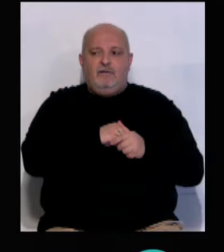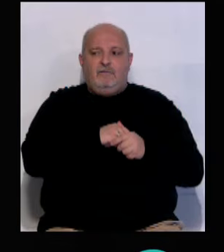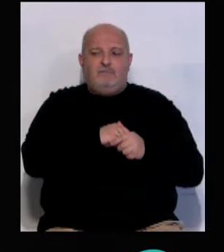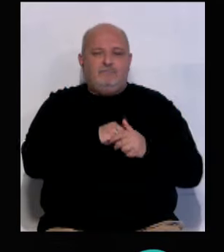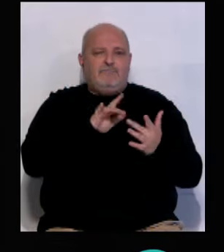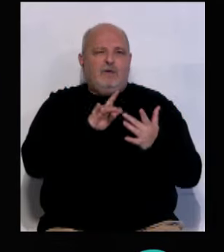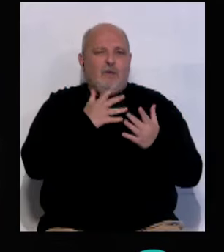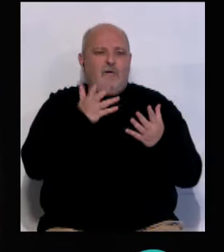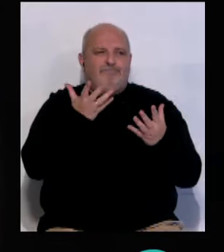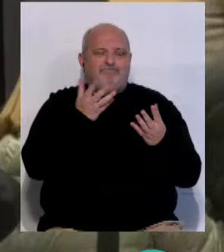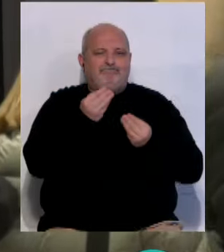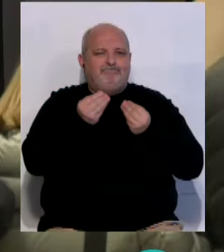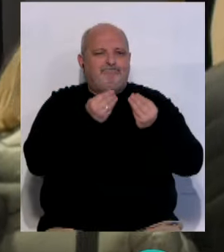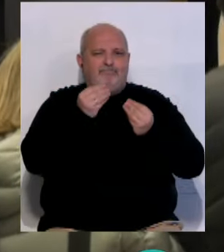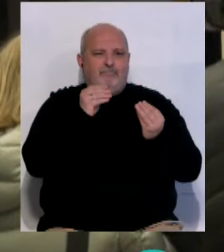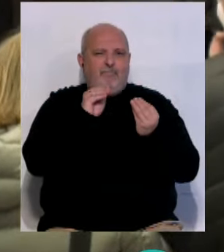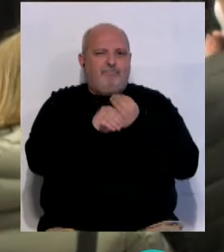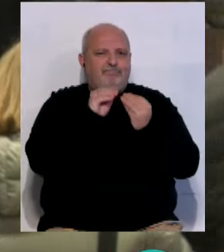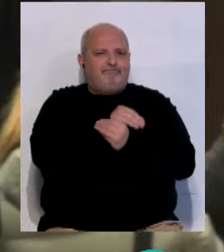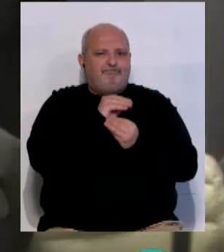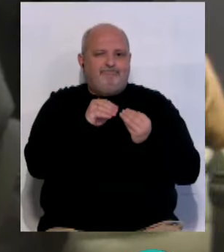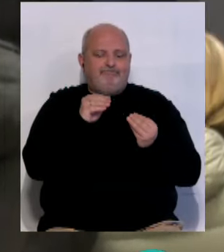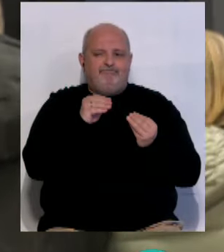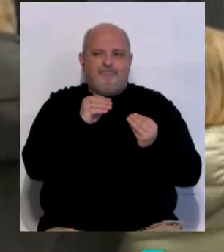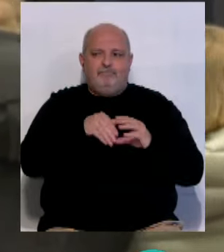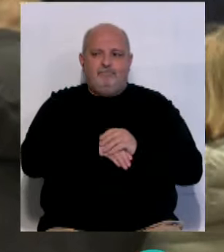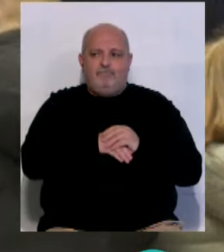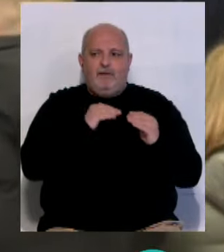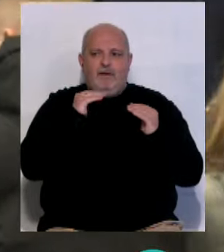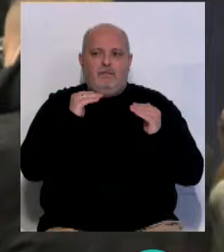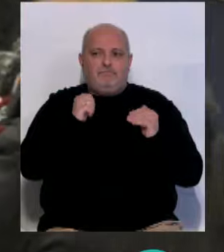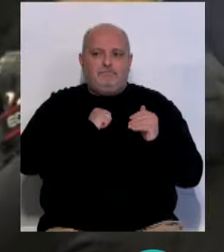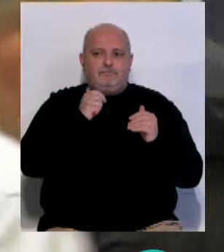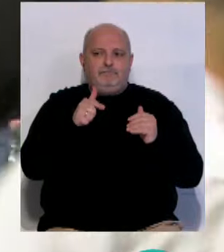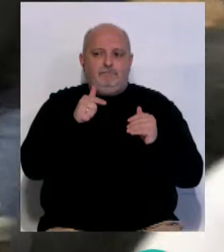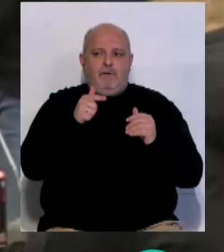hay feeling en ese momento no hayes tú a lo mejor Ya esa etapa está tienen que terminar por yo que